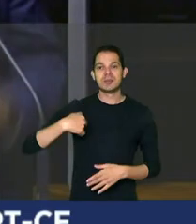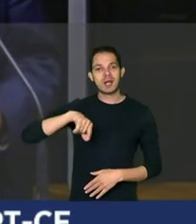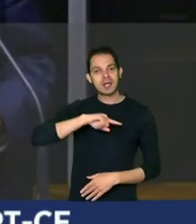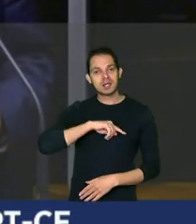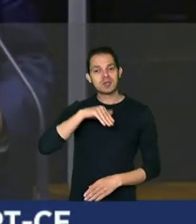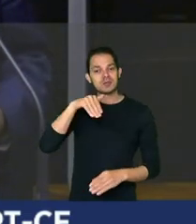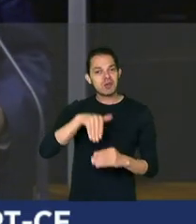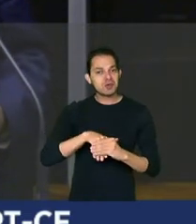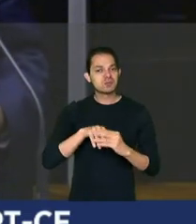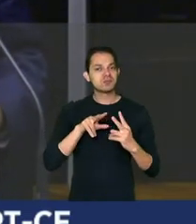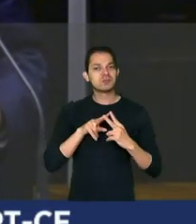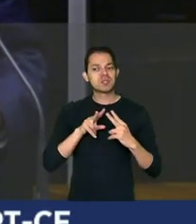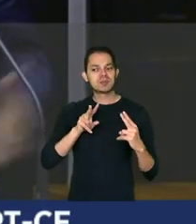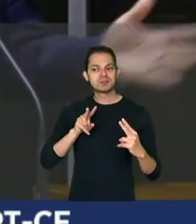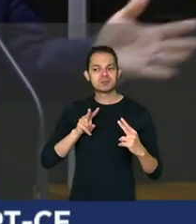ENTRE EM PAUTA PARA QUE TODOS POSSAM VOTAR VIRTUALMENTE.